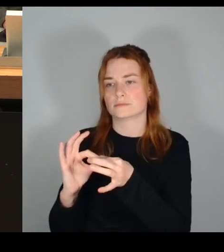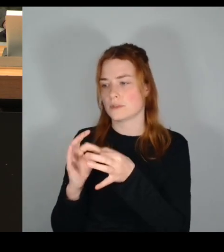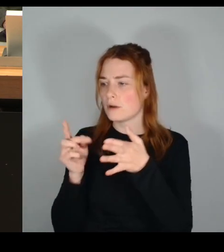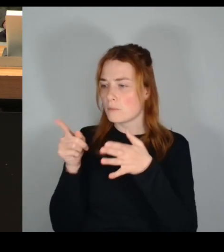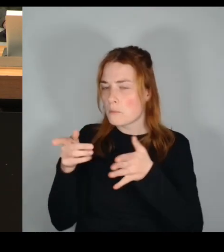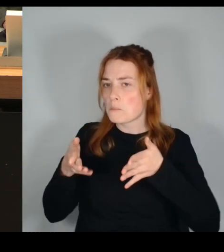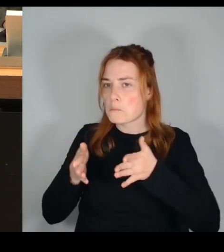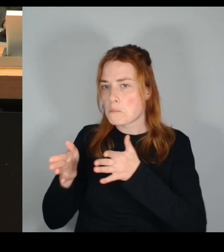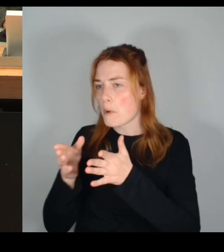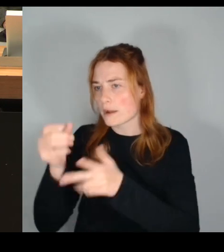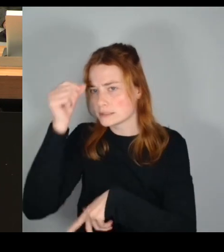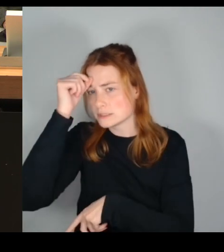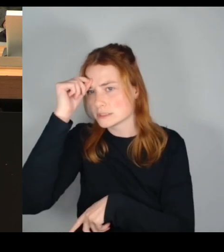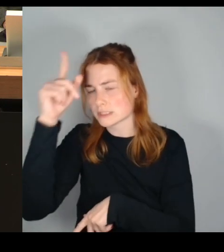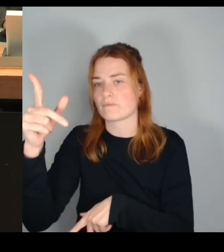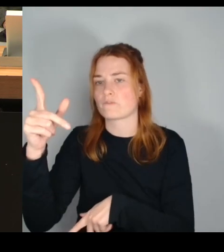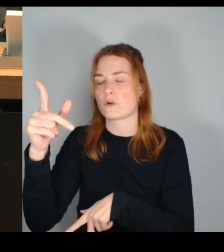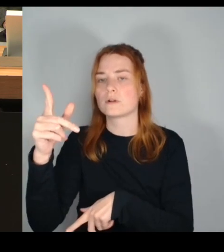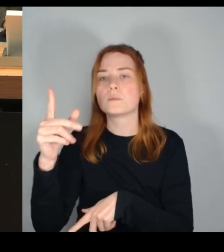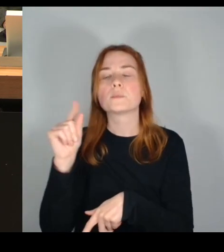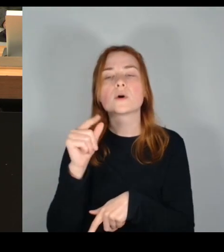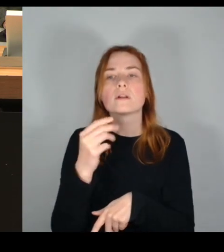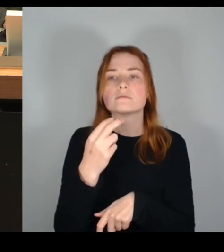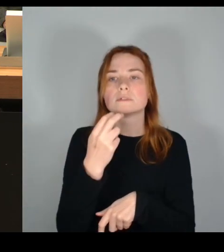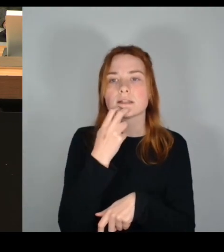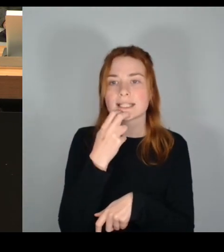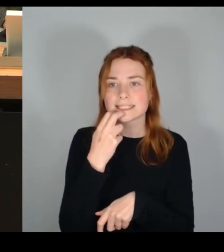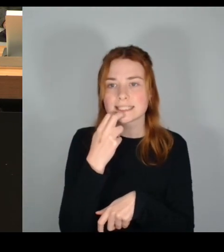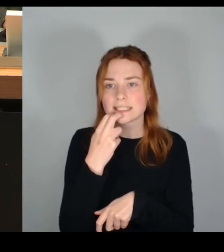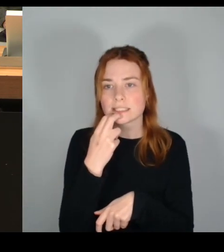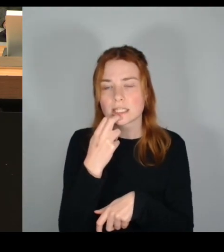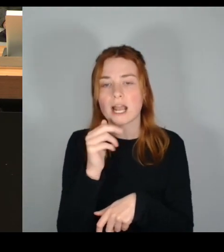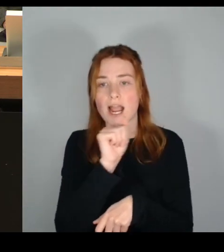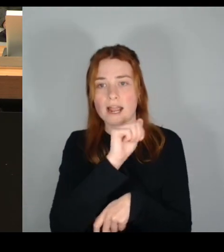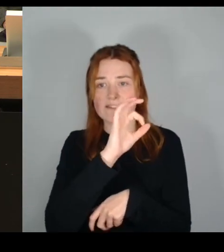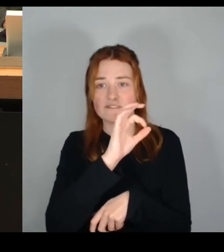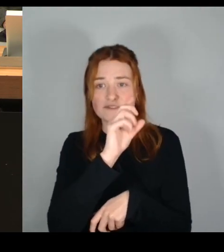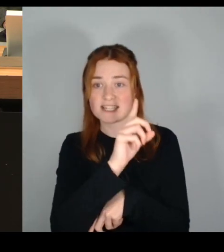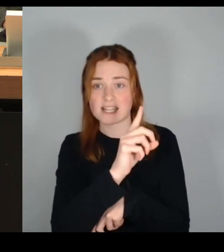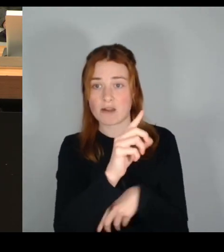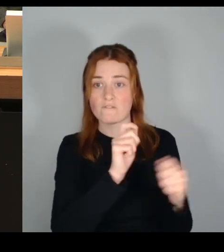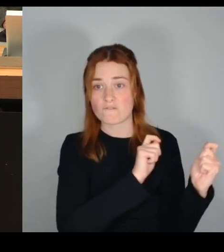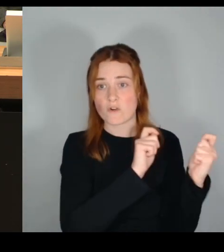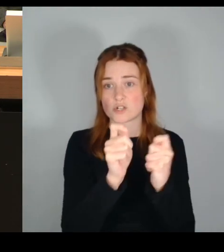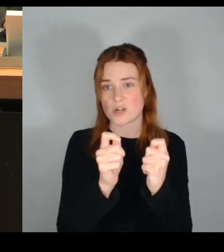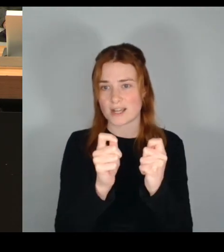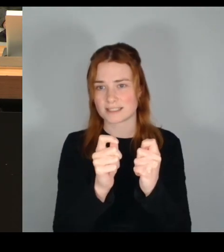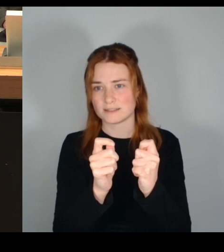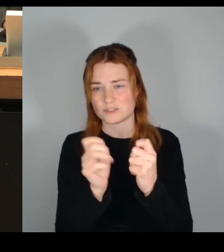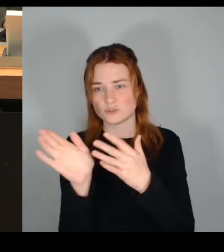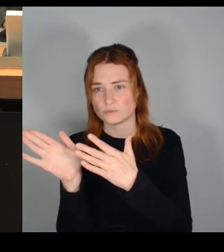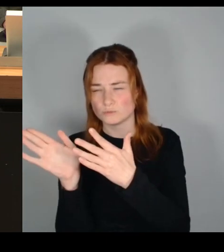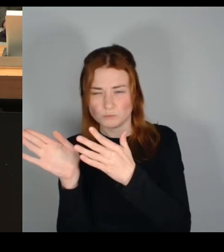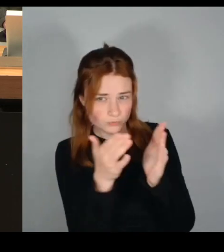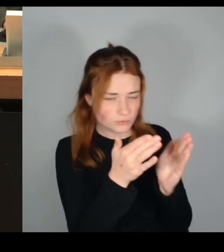nicht abbringen lassen. Denn dieser Weg macht uns nicht nur unabhängiger, sondern er ist auch wirtschaftlich vernünftig.